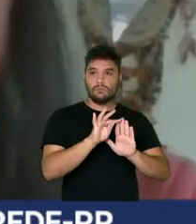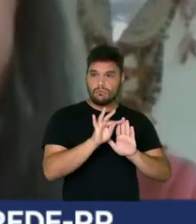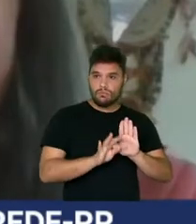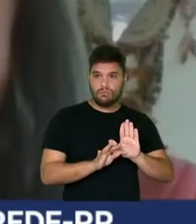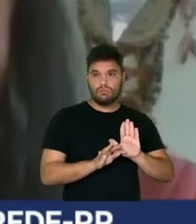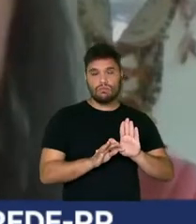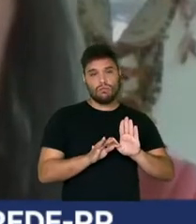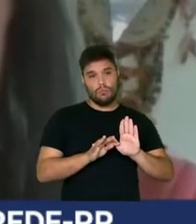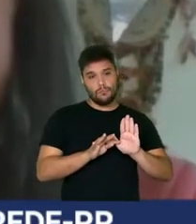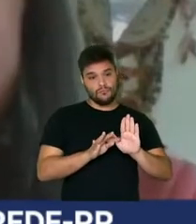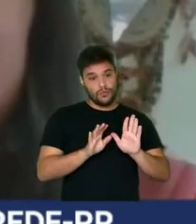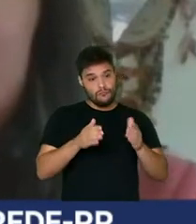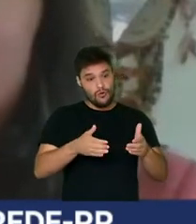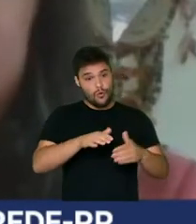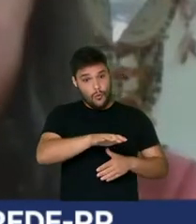RELATOR PELO PRESENTE TEXTO DE